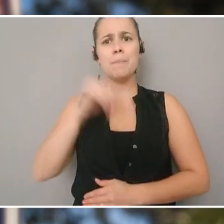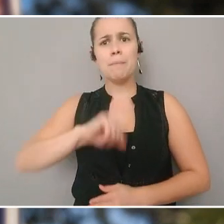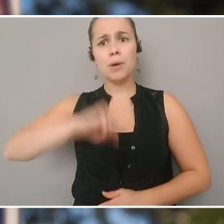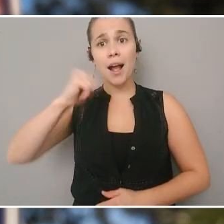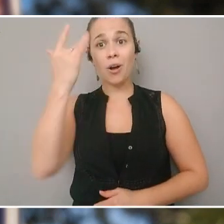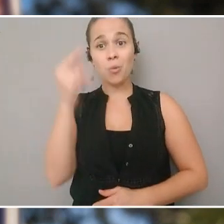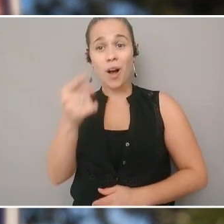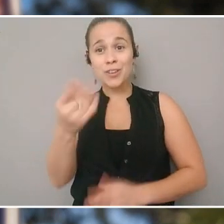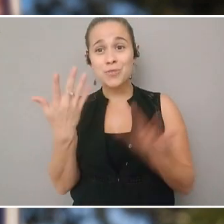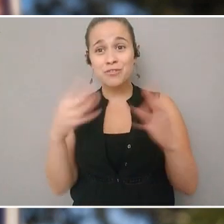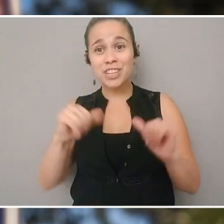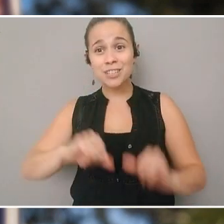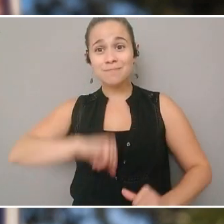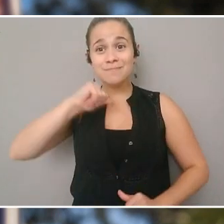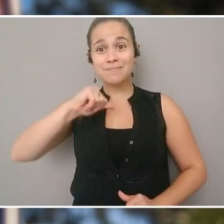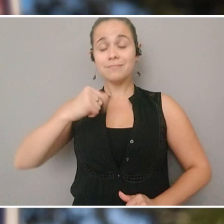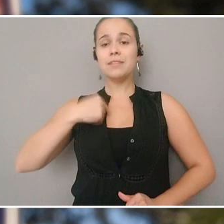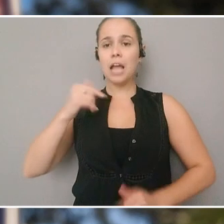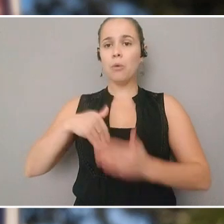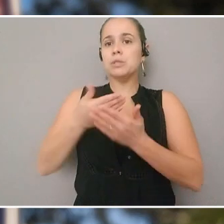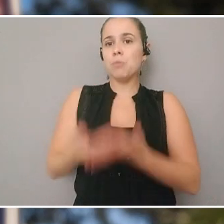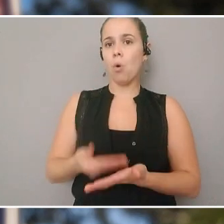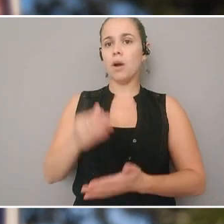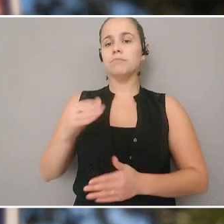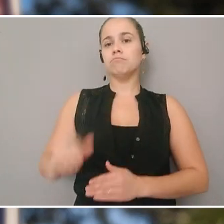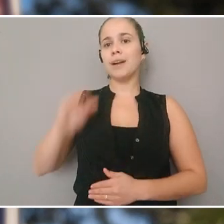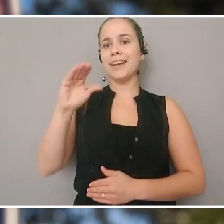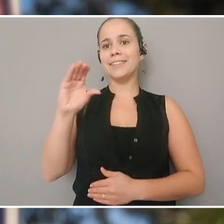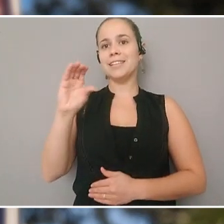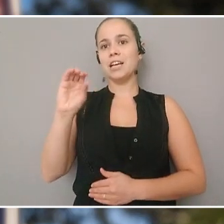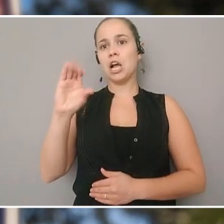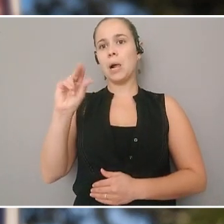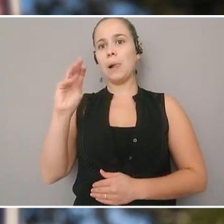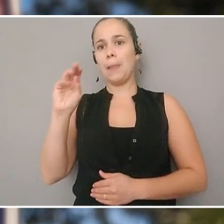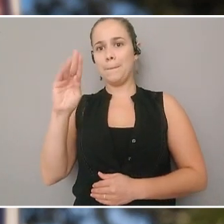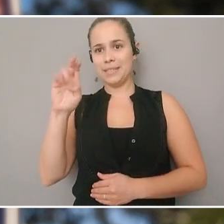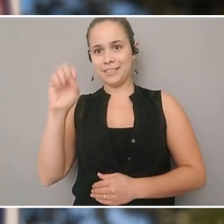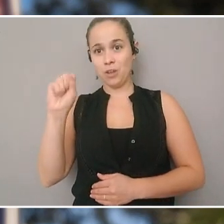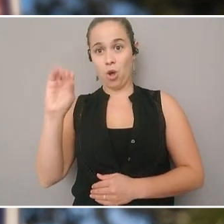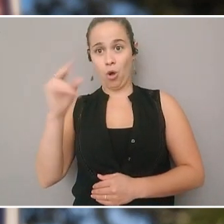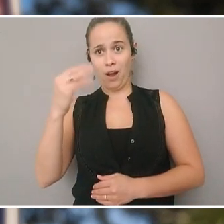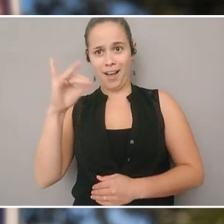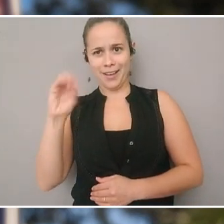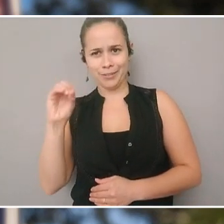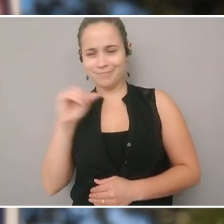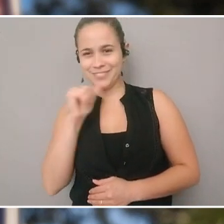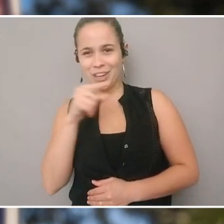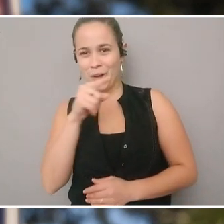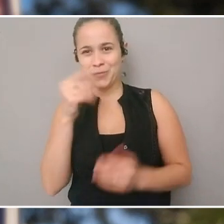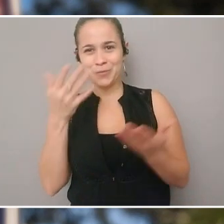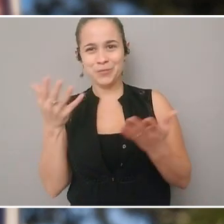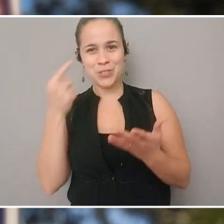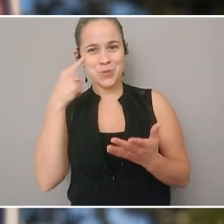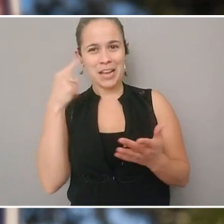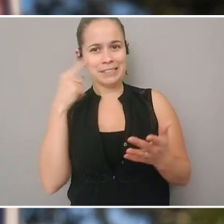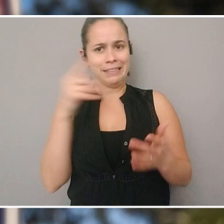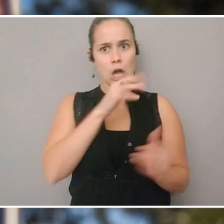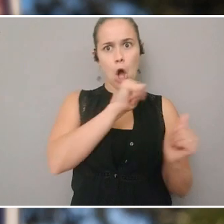y criado en Columbus Ohio y contrario a la creencia popular, no todos vivimos